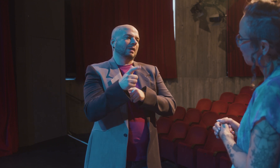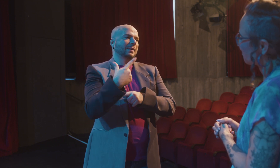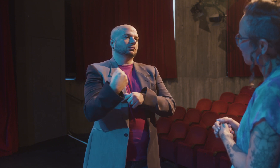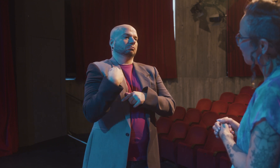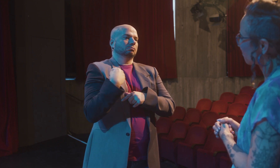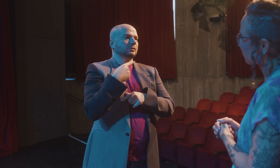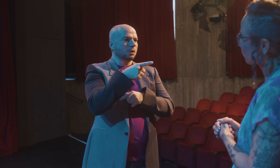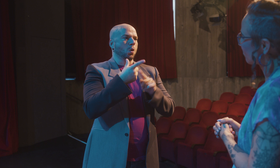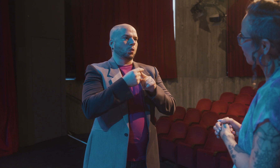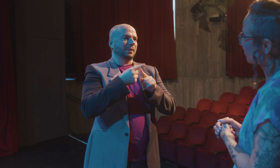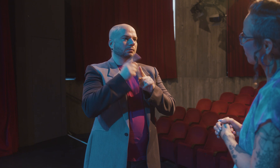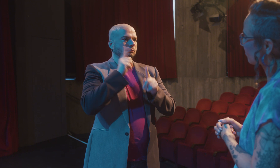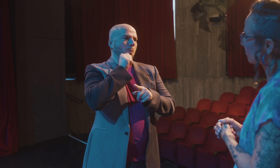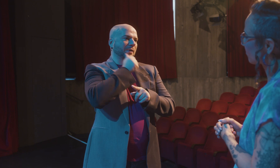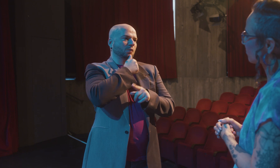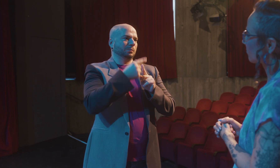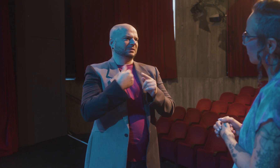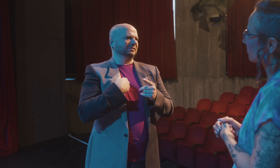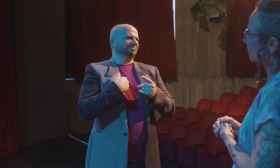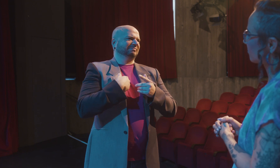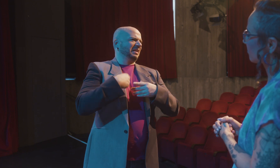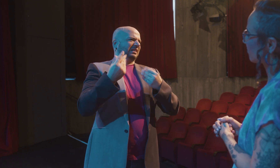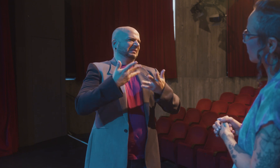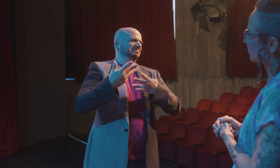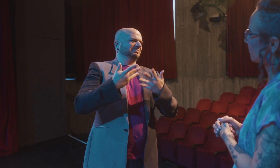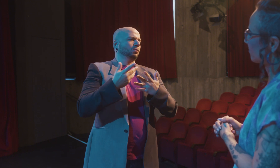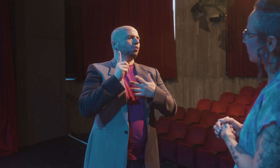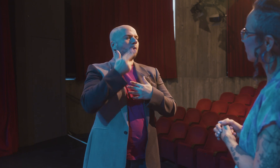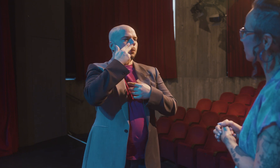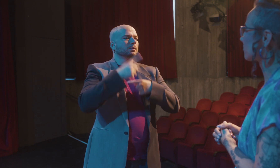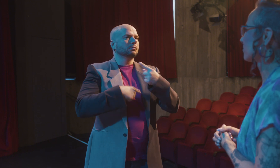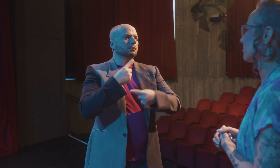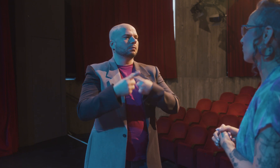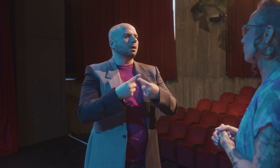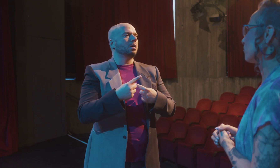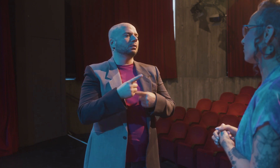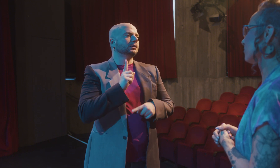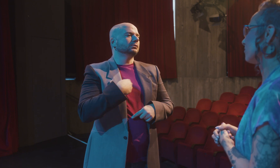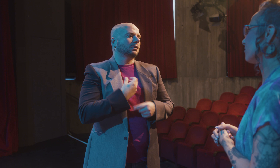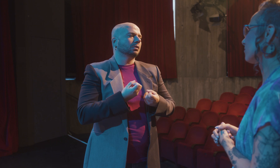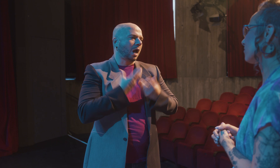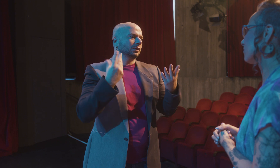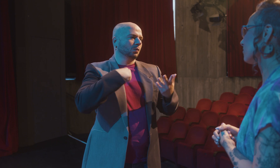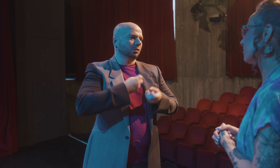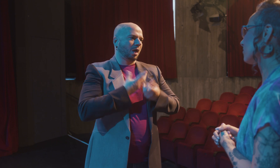Mir wurde schon früher öfter mal gesagt, dass ich ein Comedian bin. Damit konnte ich aber anfangs gar nichts anfangen. Es hat sich dann aber doch in diese Richtung entwickelt